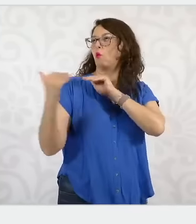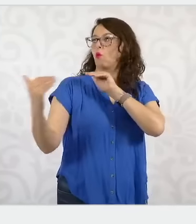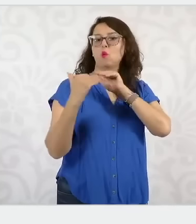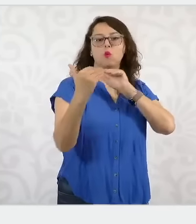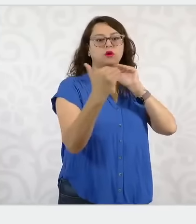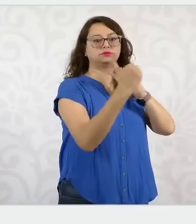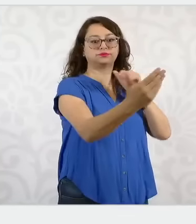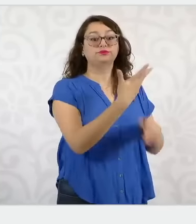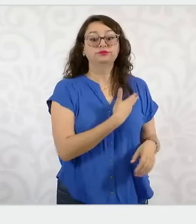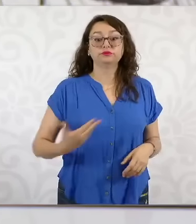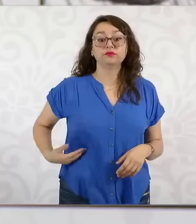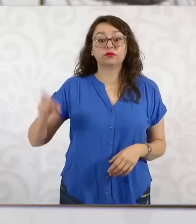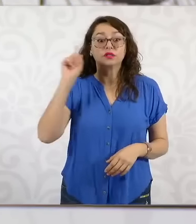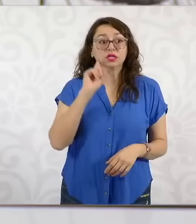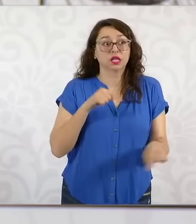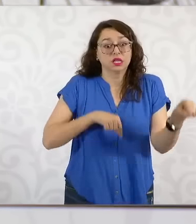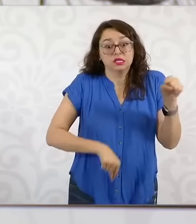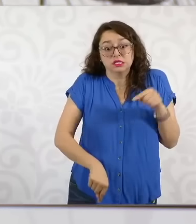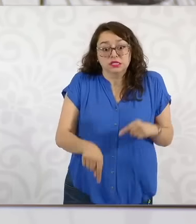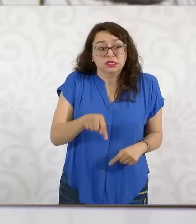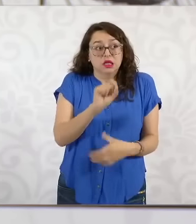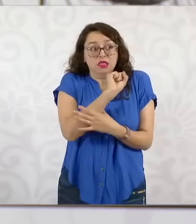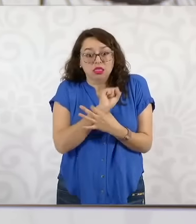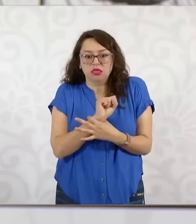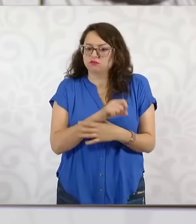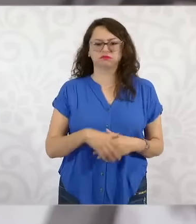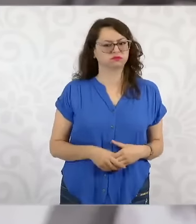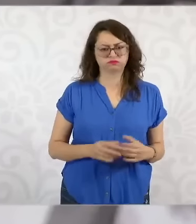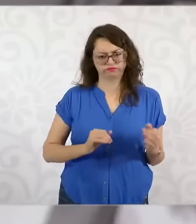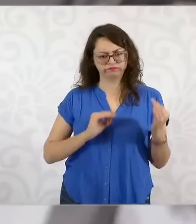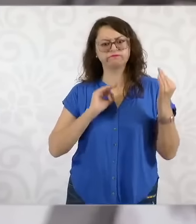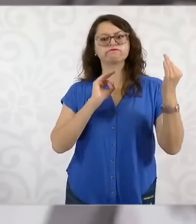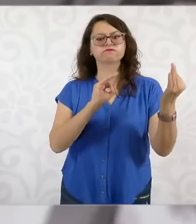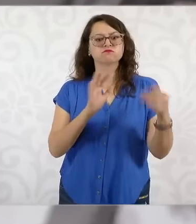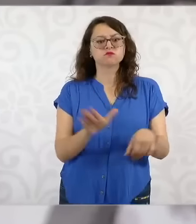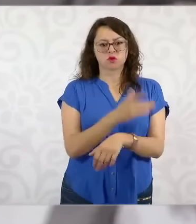una presidenta que no baja la cabeza. ¿Por qué? Porque represento al pueblo de México